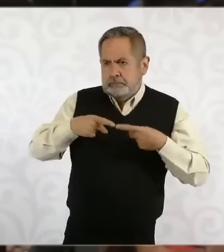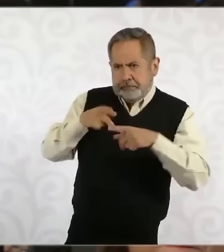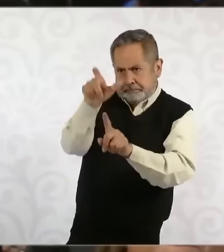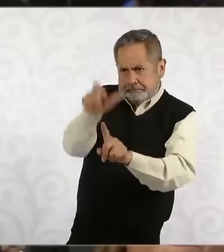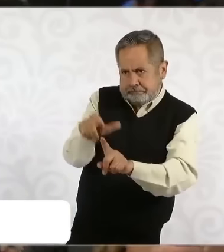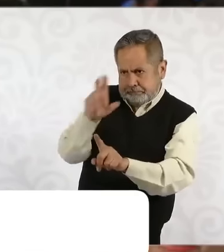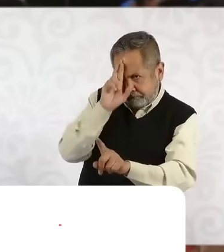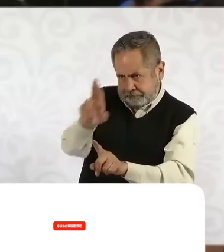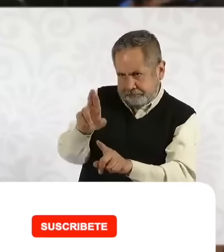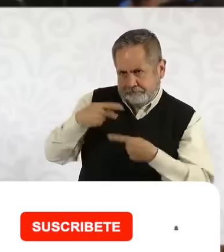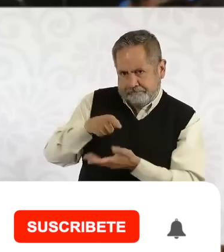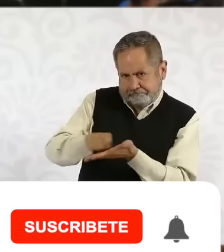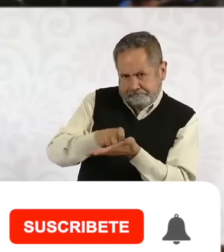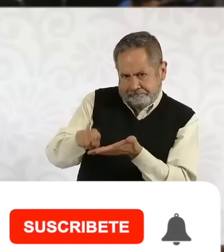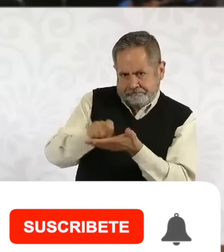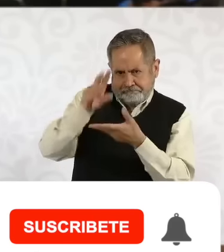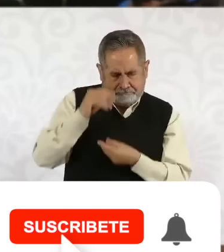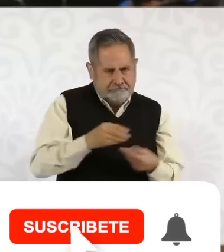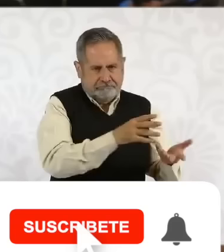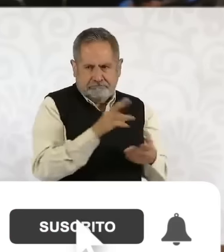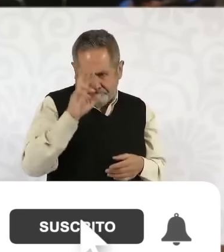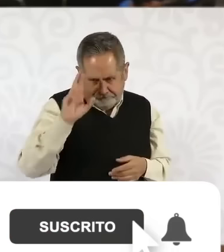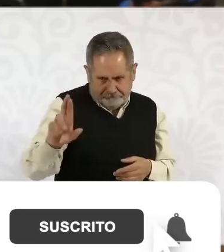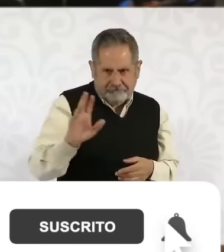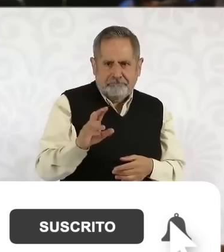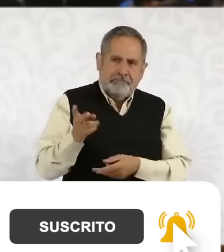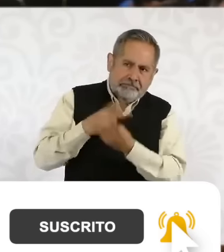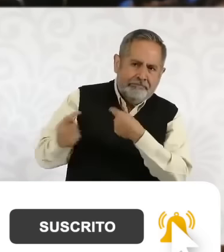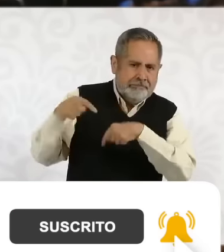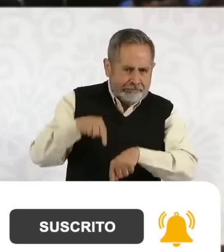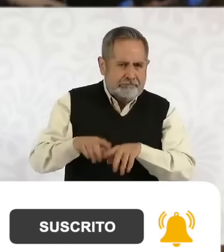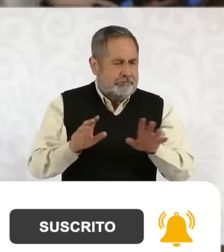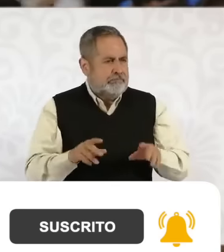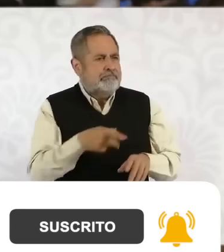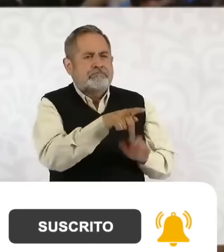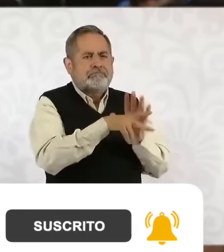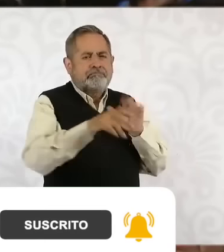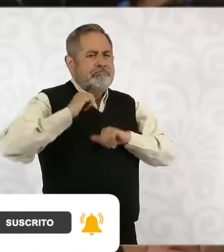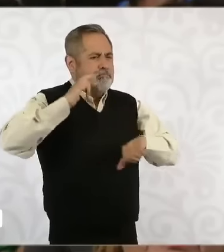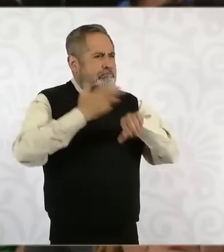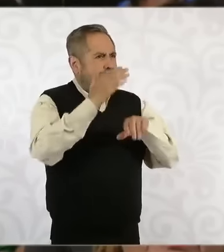a los corresponsales que vienen a a Palacio Nacional, creo que no es ni siquiera problema